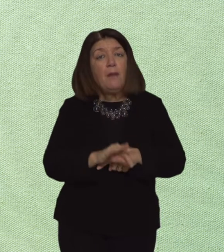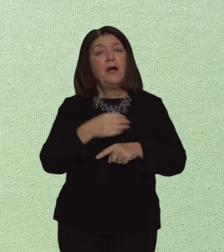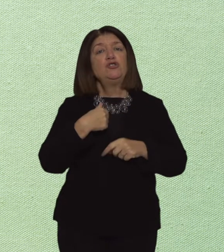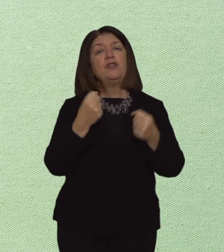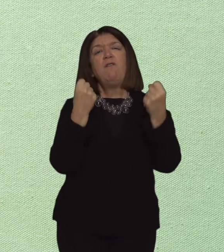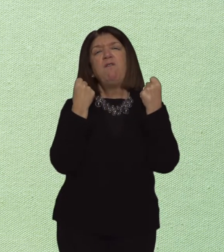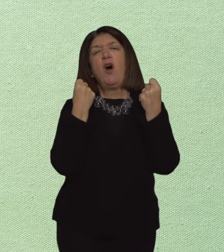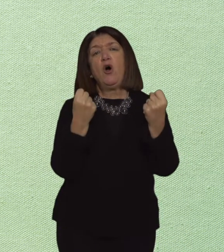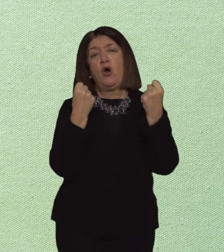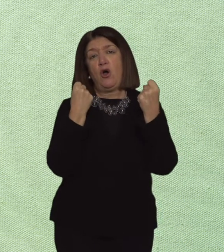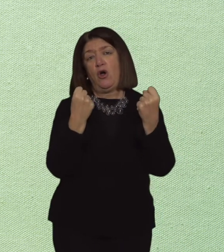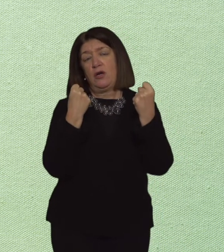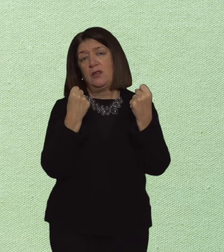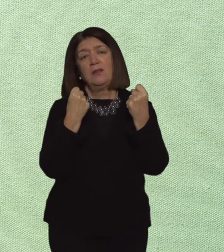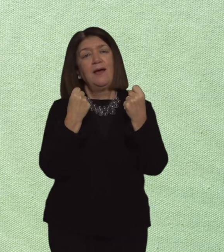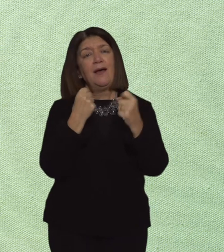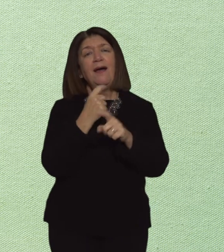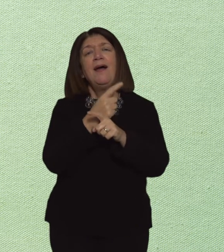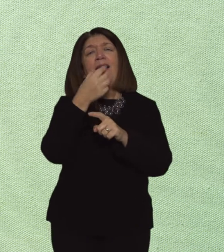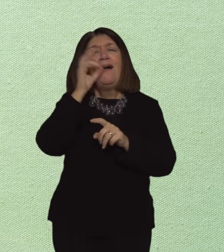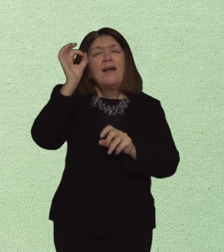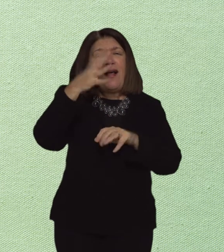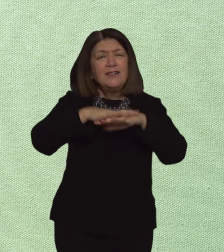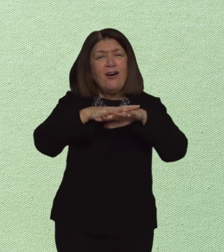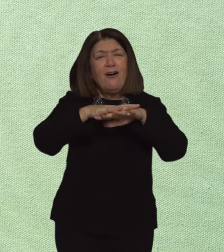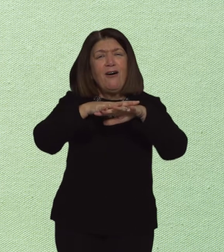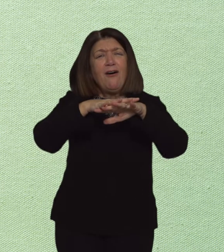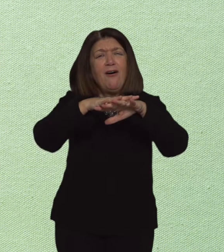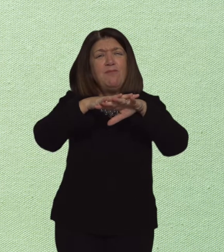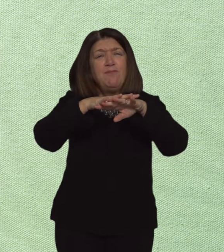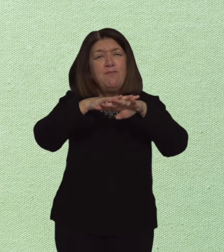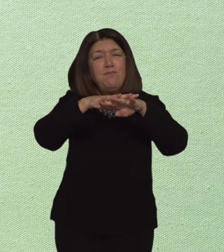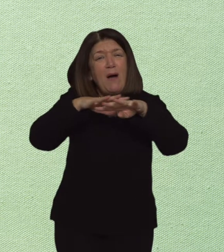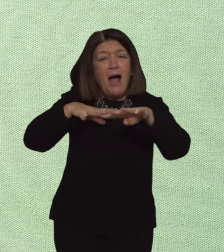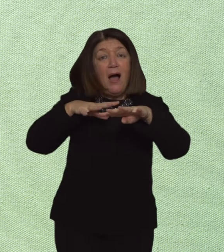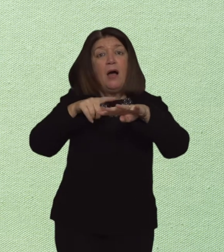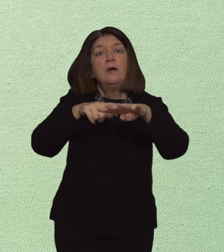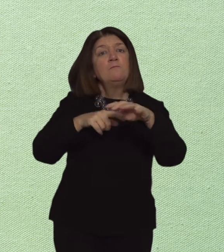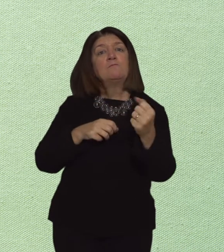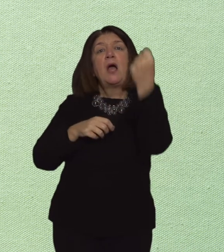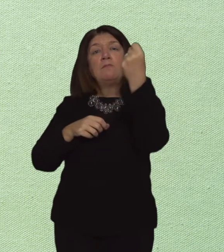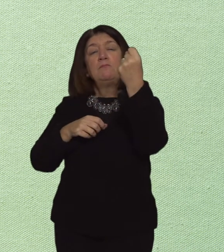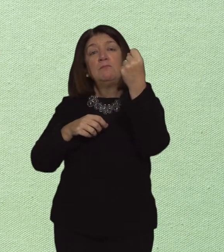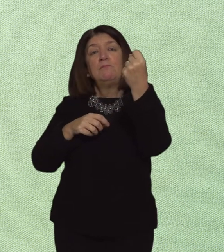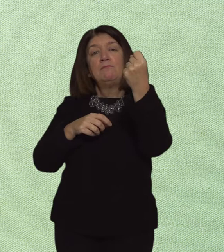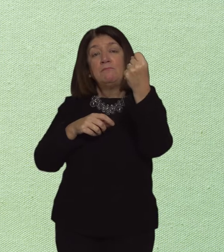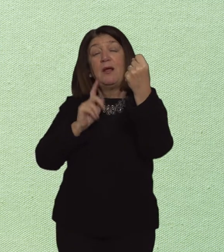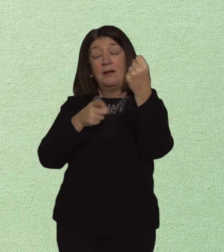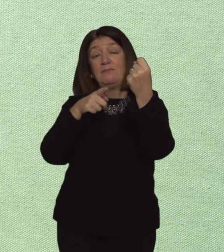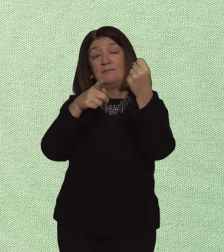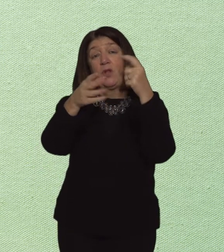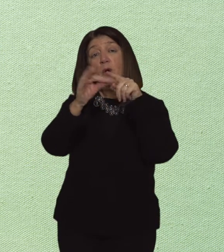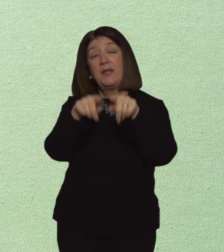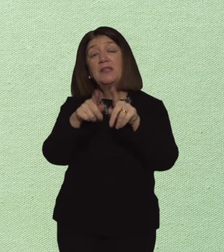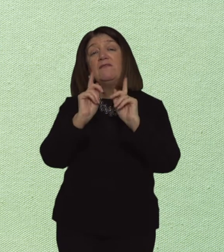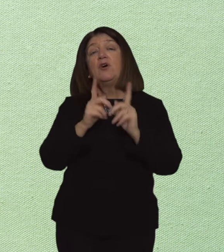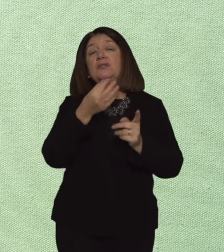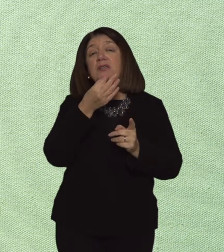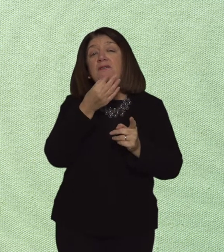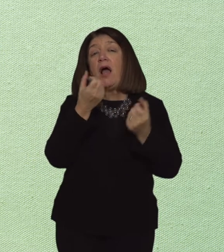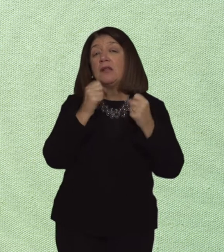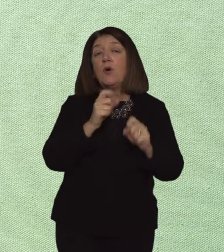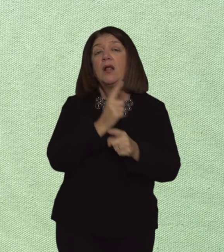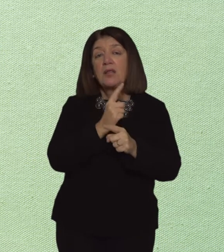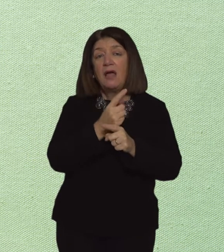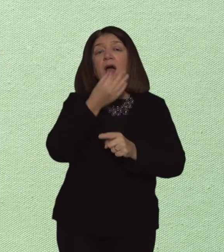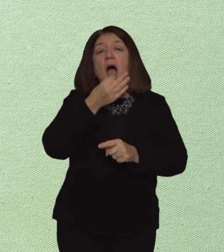bisogno di costantemente mettersi criticamente in discussione, saper affrontare le proprie sfide